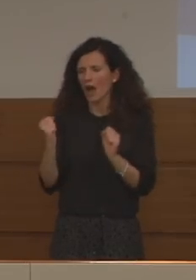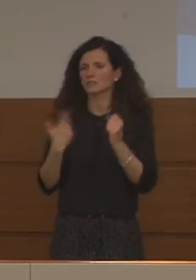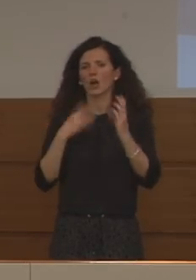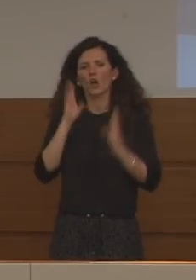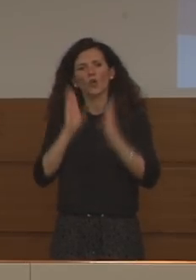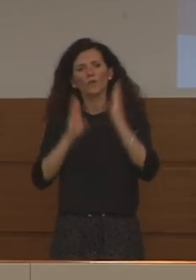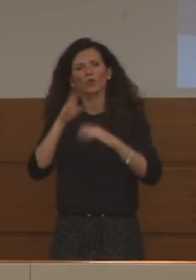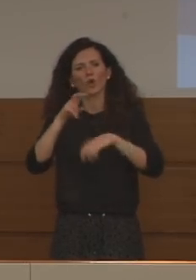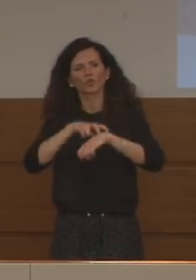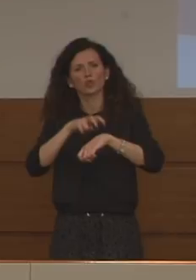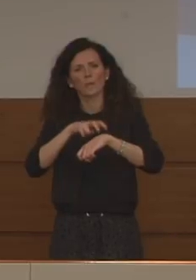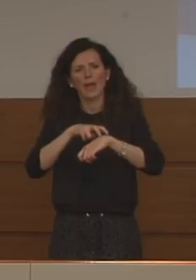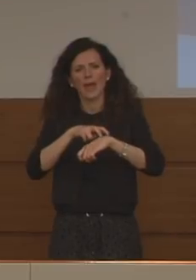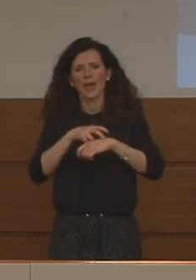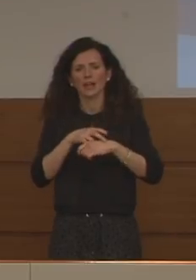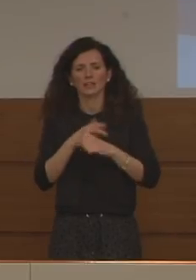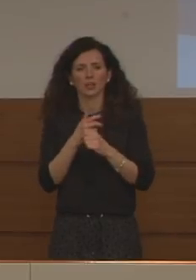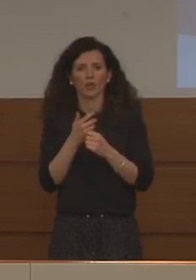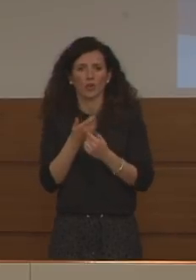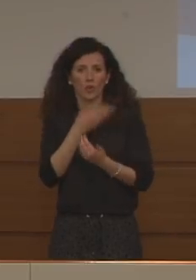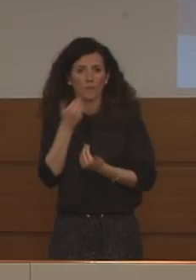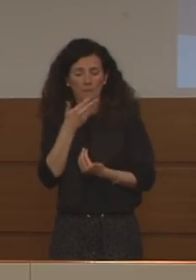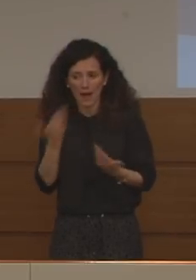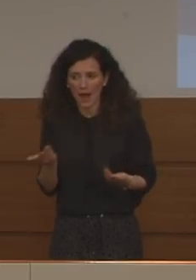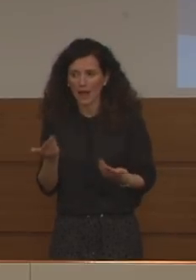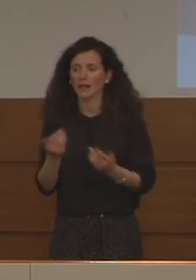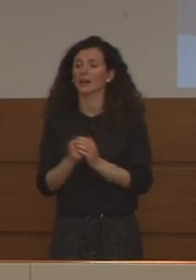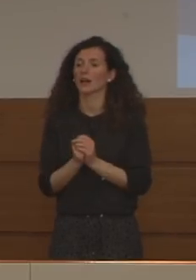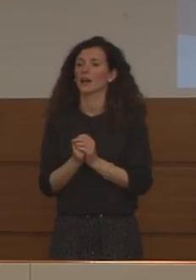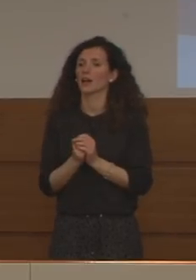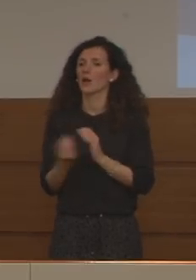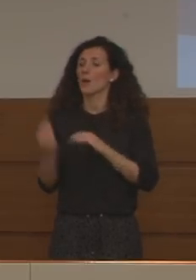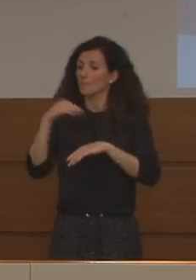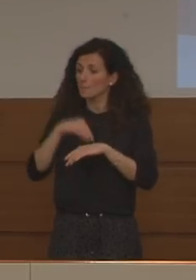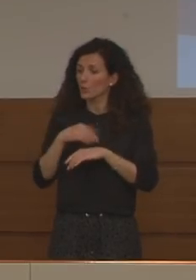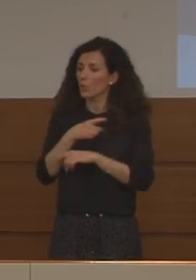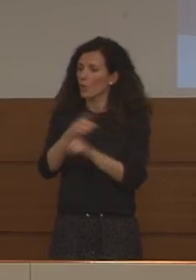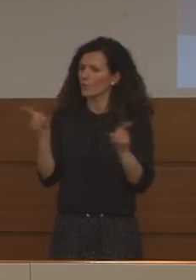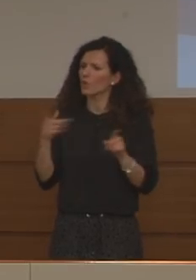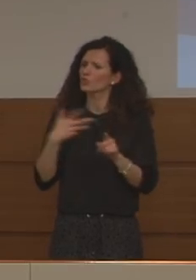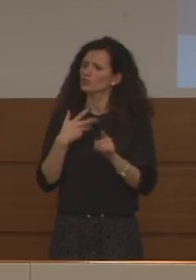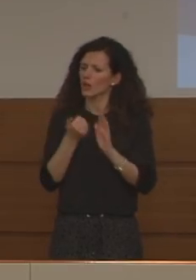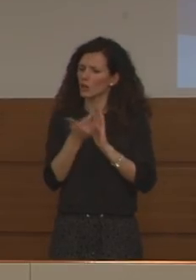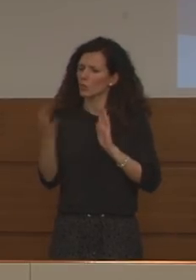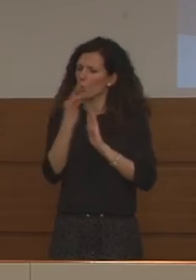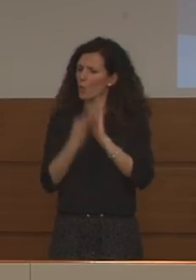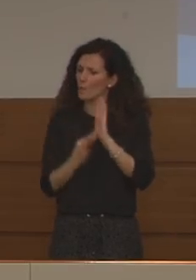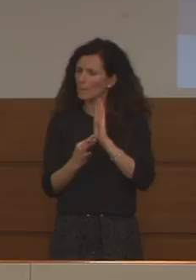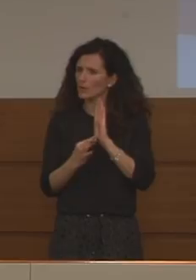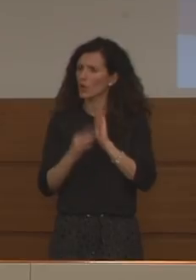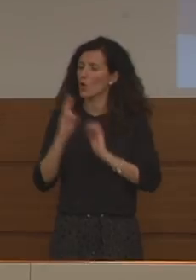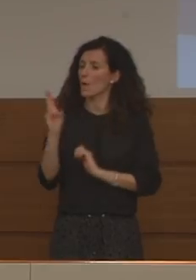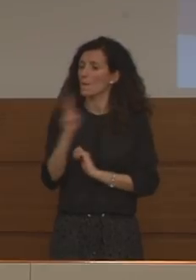medico e se voi avete un dato sul numero delle persone morte a causa di